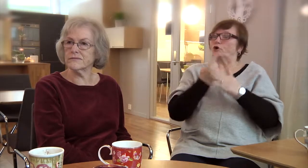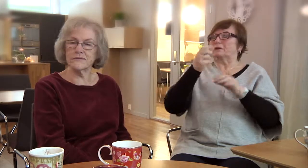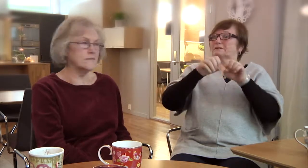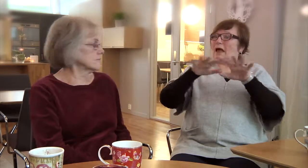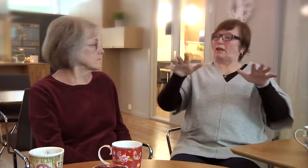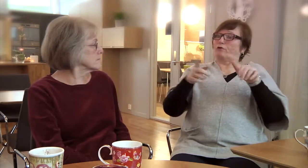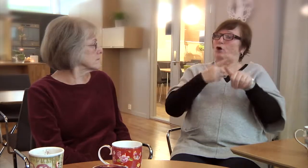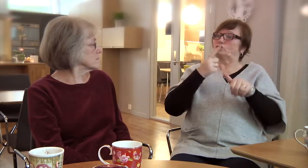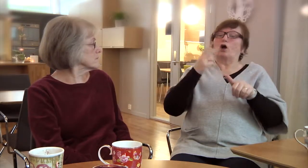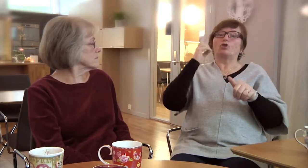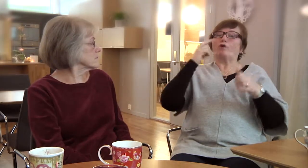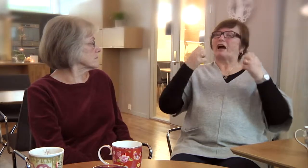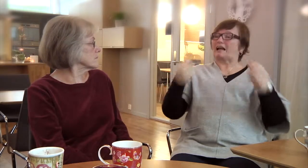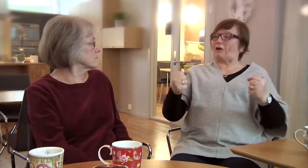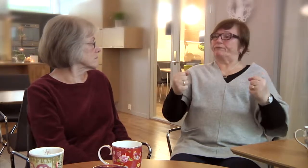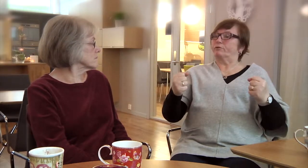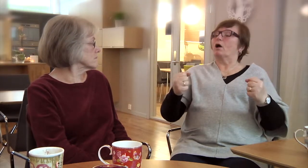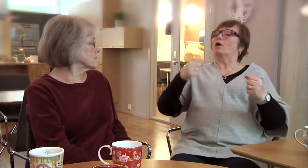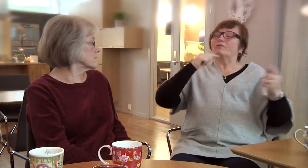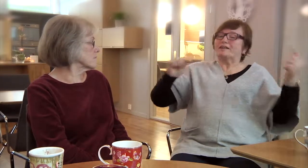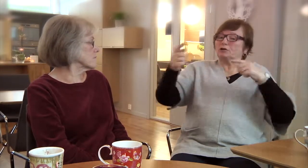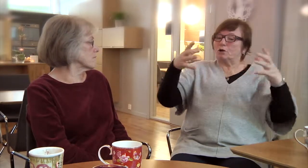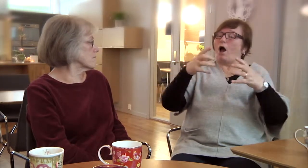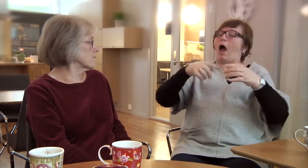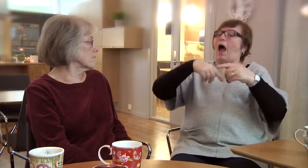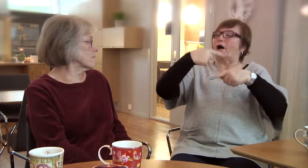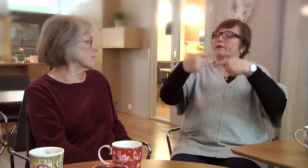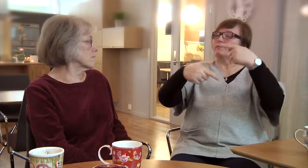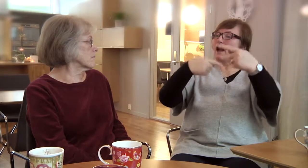Kanskje man først kunne ha tatt litt generelt til døve som har kreft, -